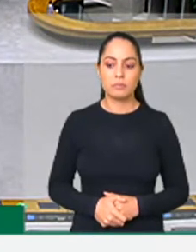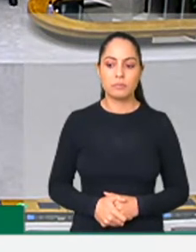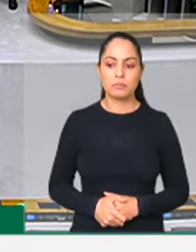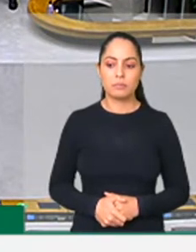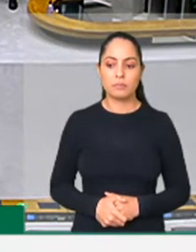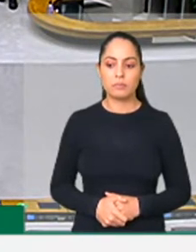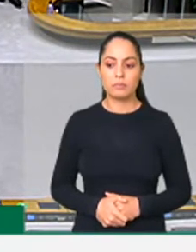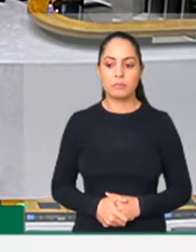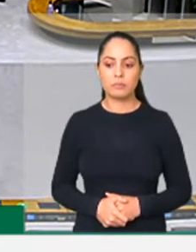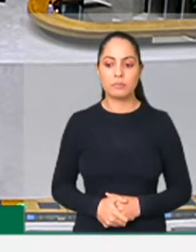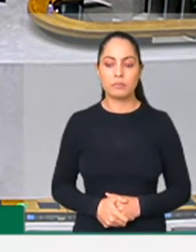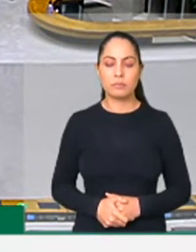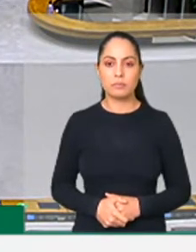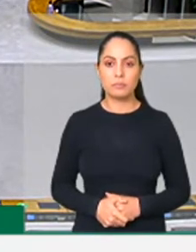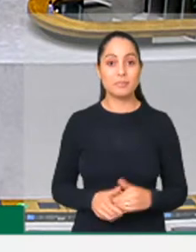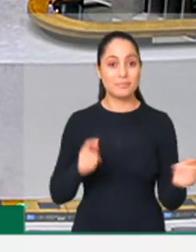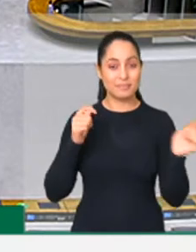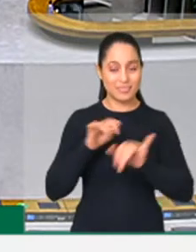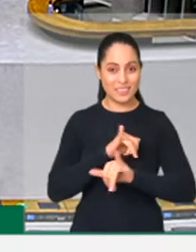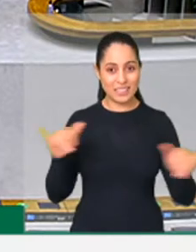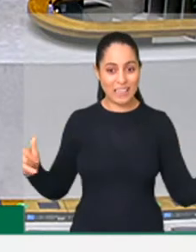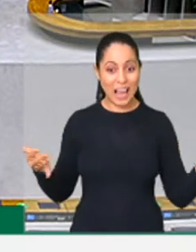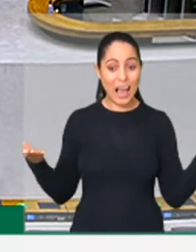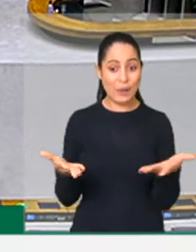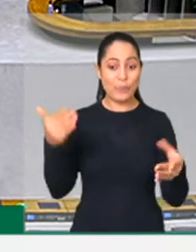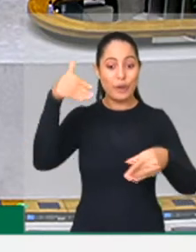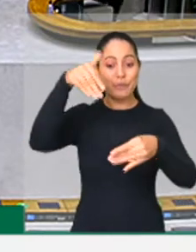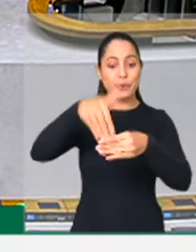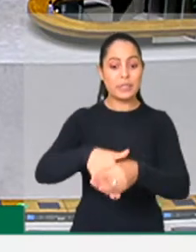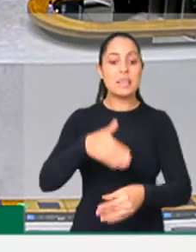APRESENTADO PELO PSOL APOIADO POR VÁRIOS PARTIDOS DA OPOSIÇÃO. ENCERRADA A VOTAÇÃO DEPUTADO ARTHUR LIRA